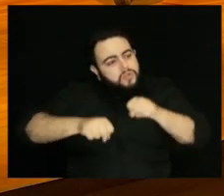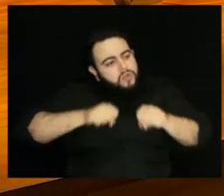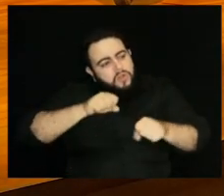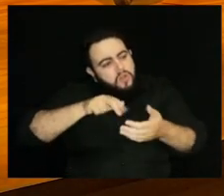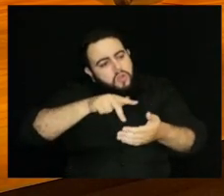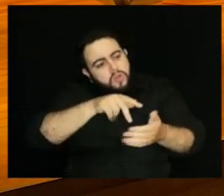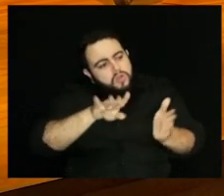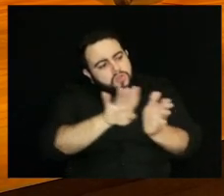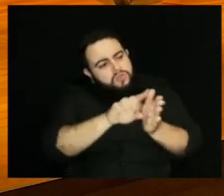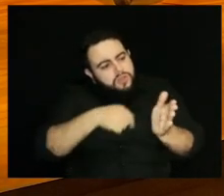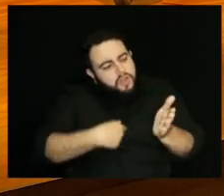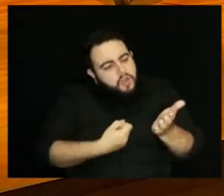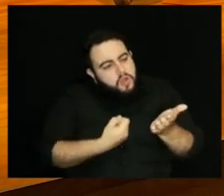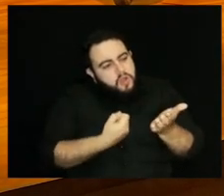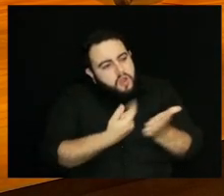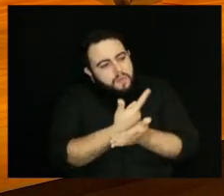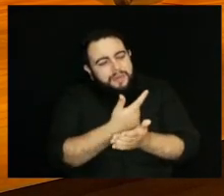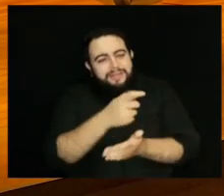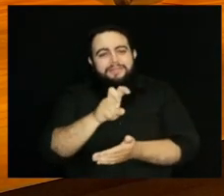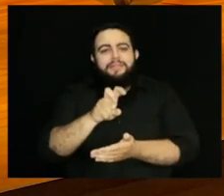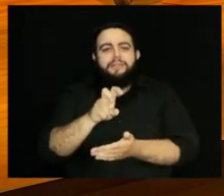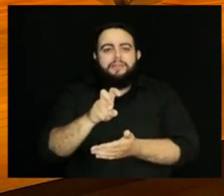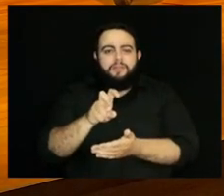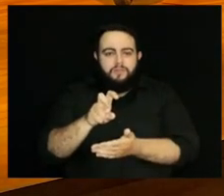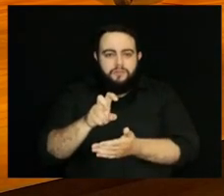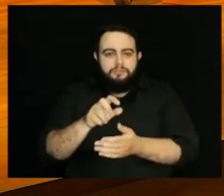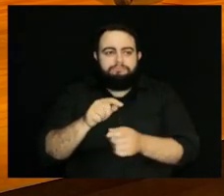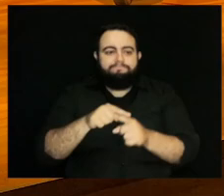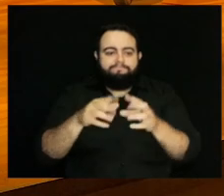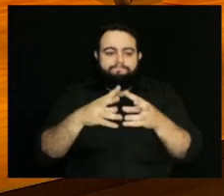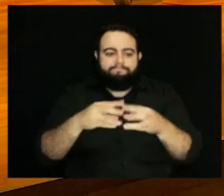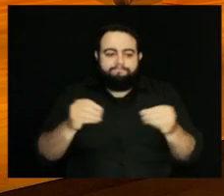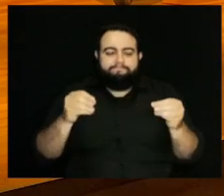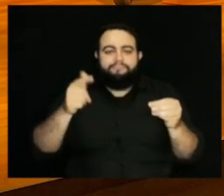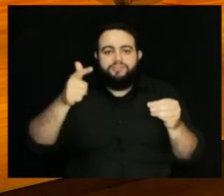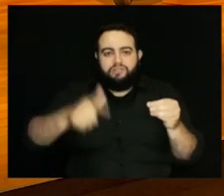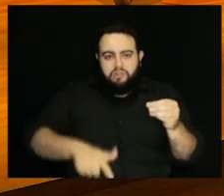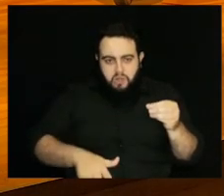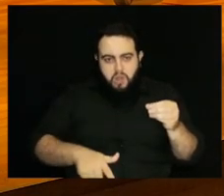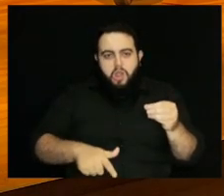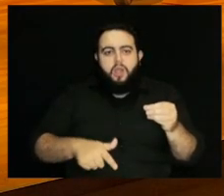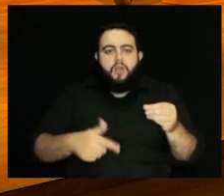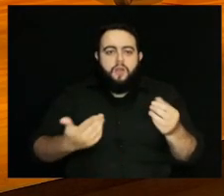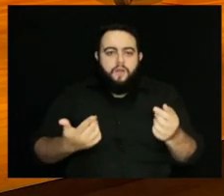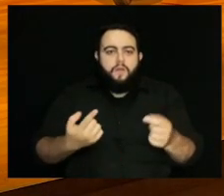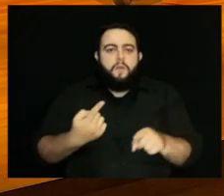eu comprei cinco e já acabou de novo, porque alguém tinha achado um depósito desses discos, mas